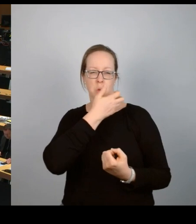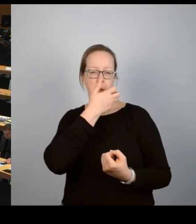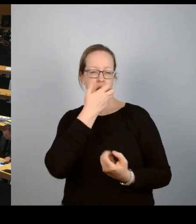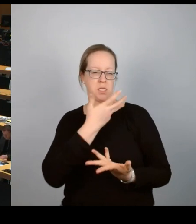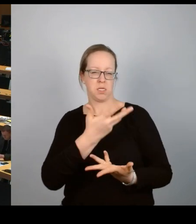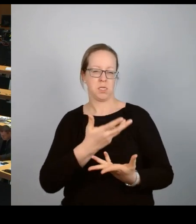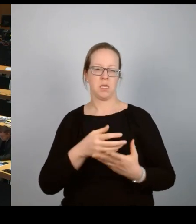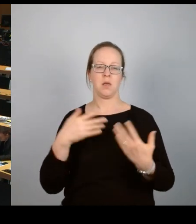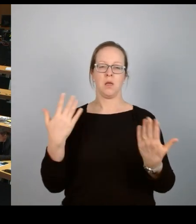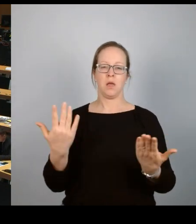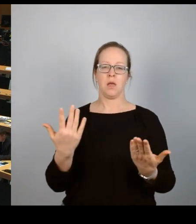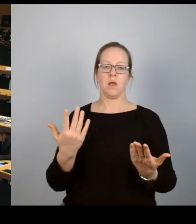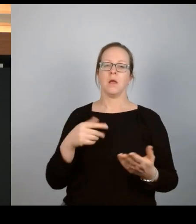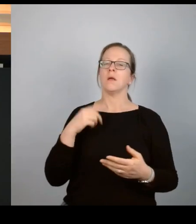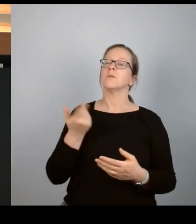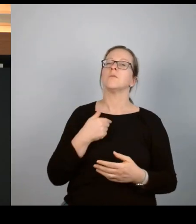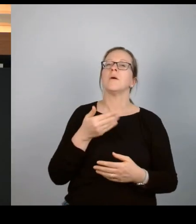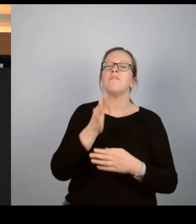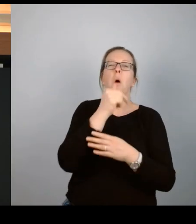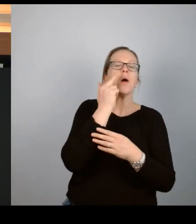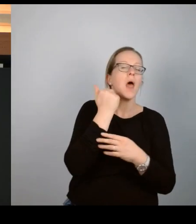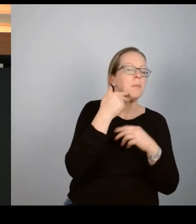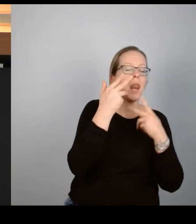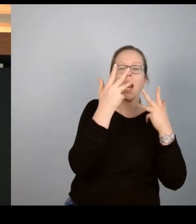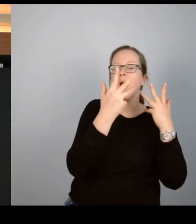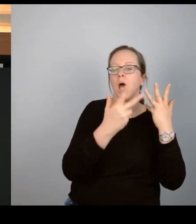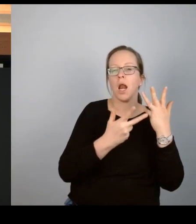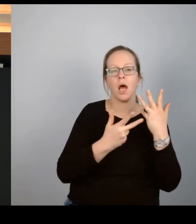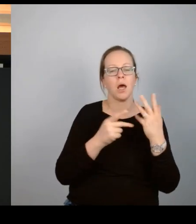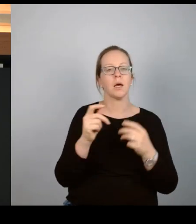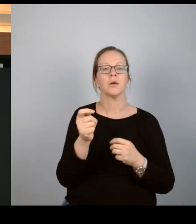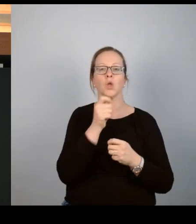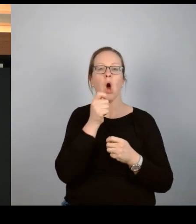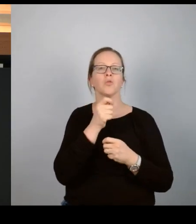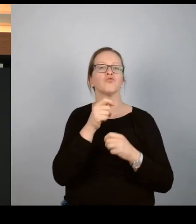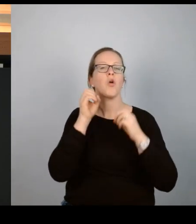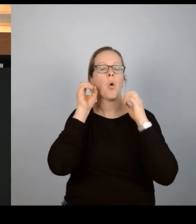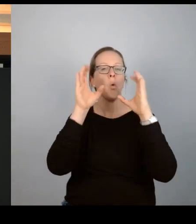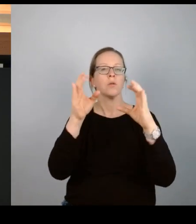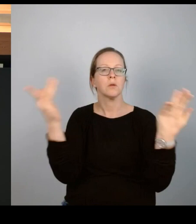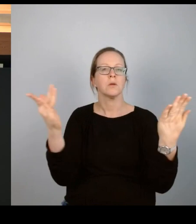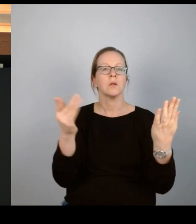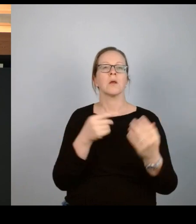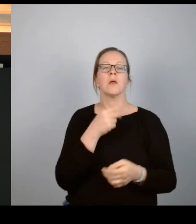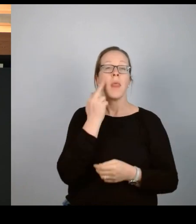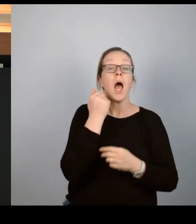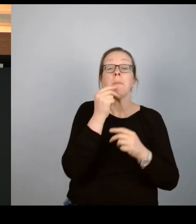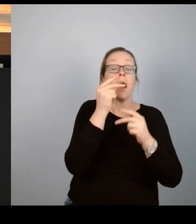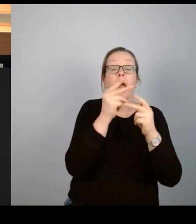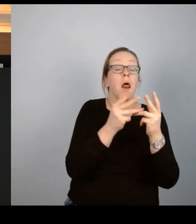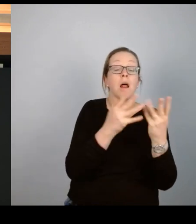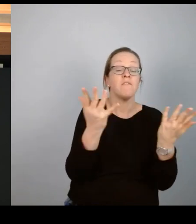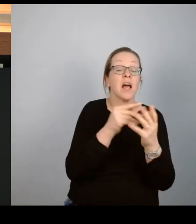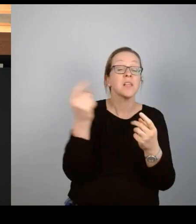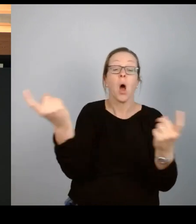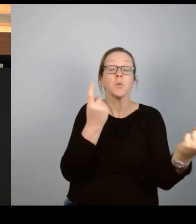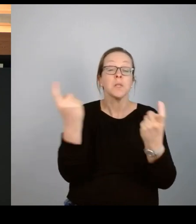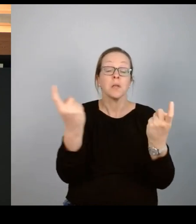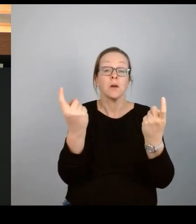Wer Schwarz wählt, bekommt keine andere Politik, sondern grün für alles, was im Wahlkampf von der CDU gesagt wurde,